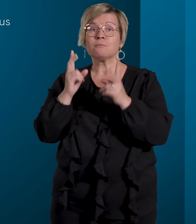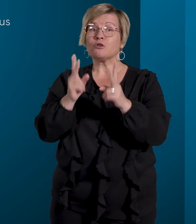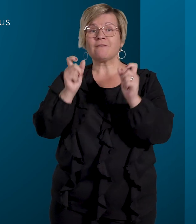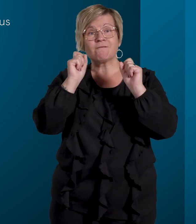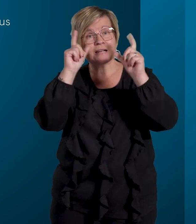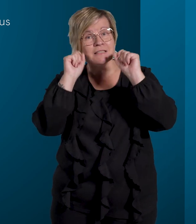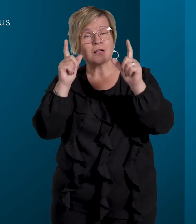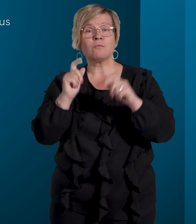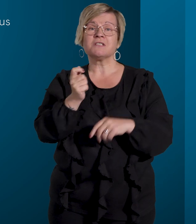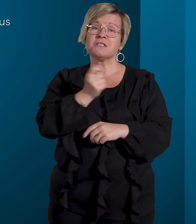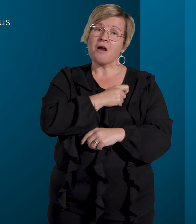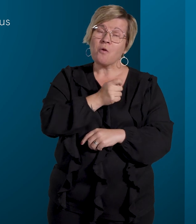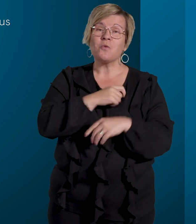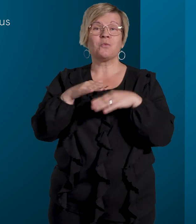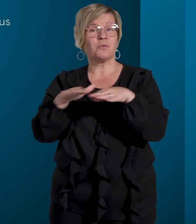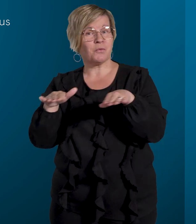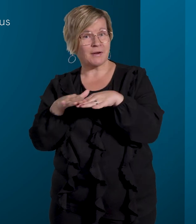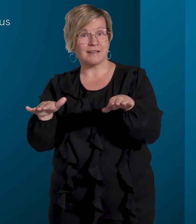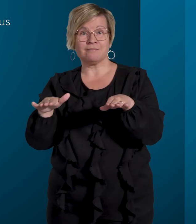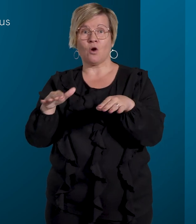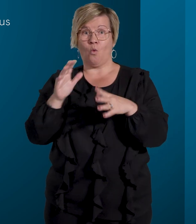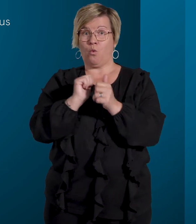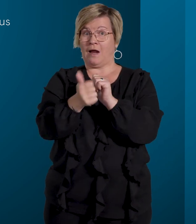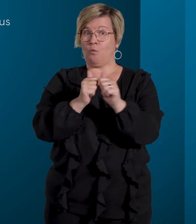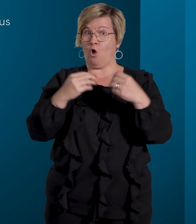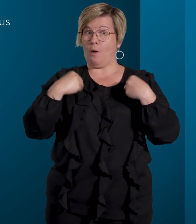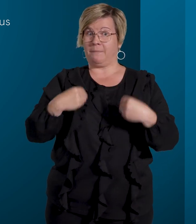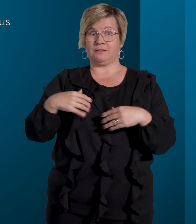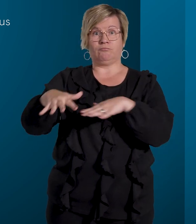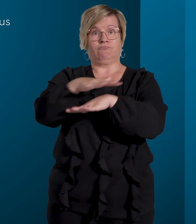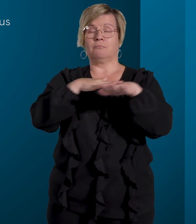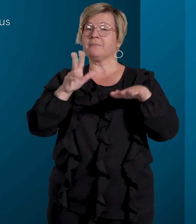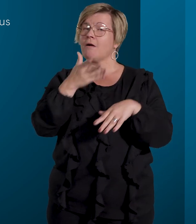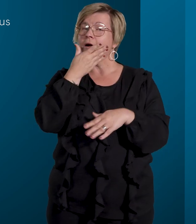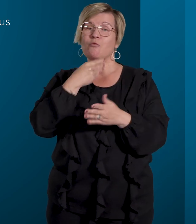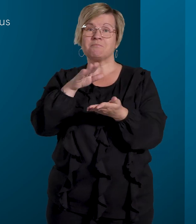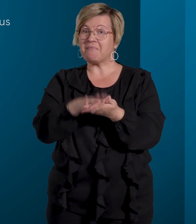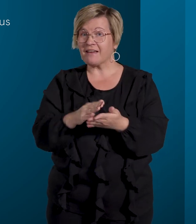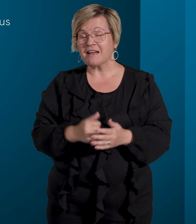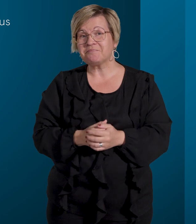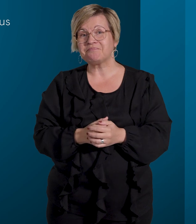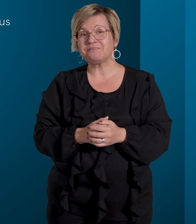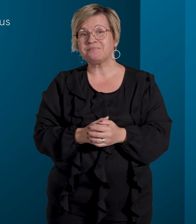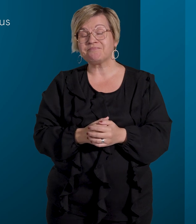Lisäksi ohjelmassa on virkistäytymistä, saunomista ja uimista - Varalan Urheiluopiston kauniissa ympäristössä.